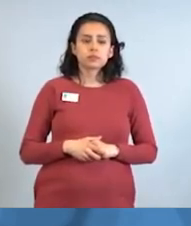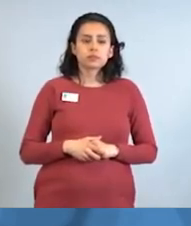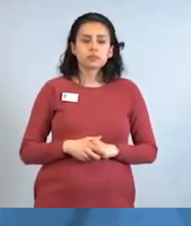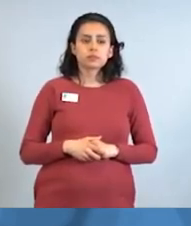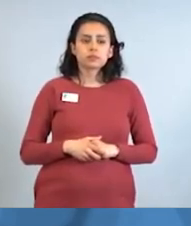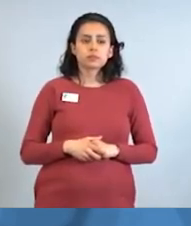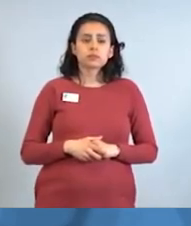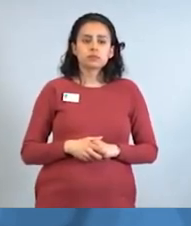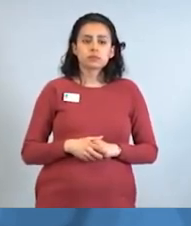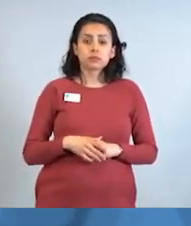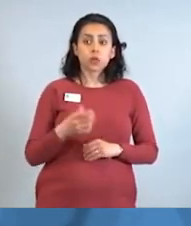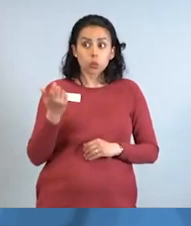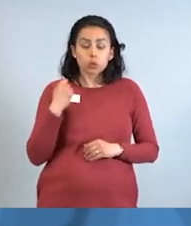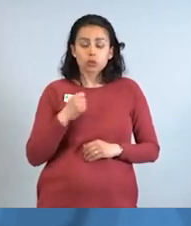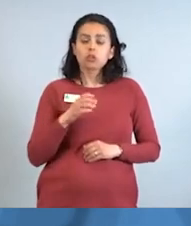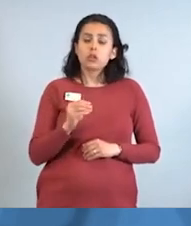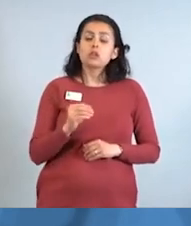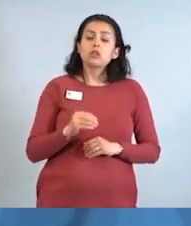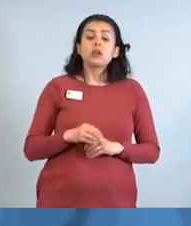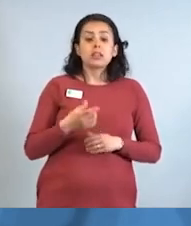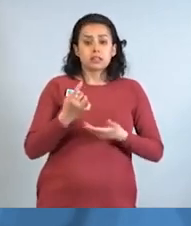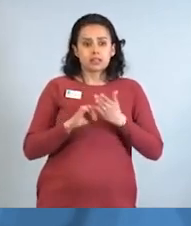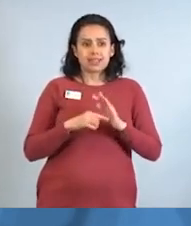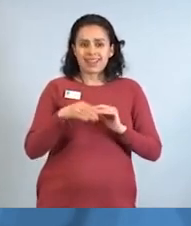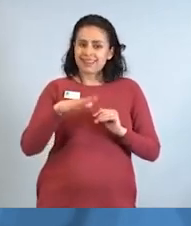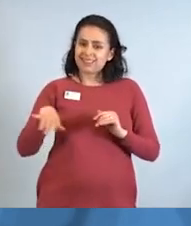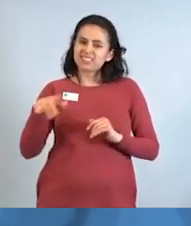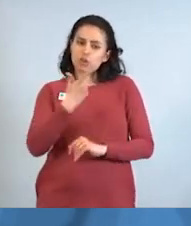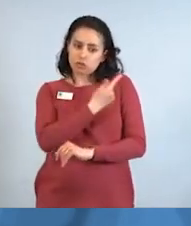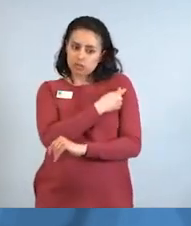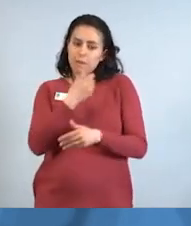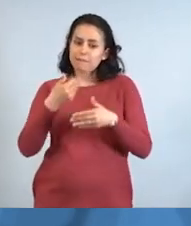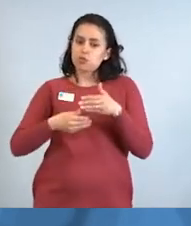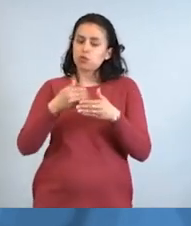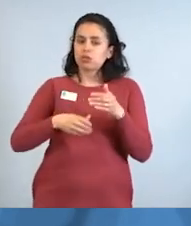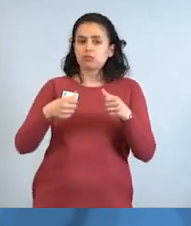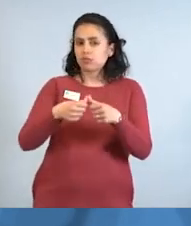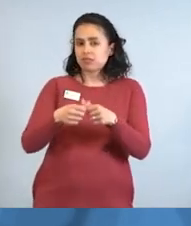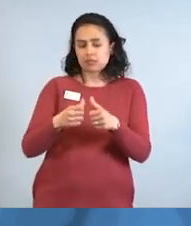Lasten myyntiluvista en uskalla luvata mitään aikatauluja.